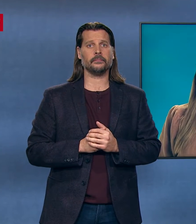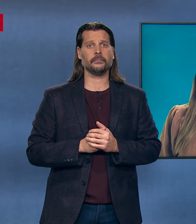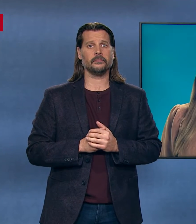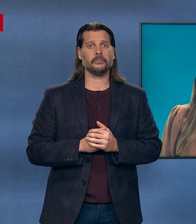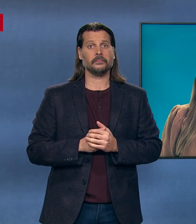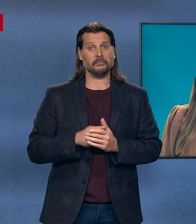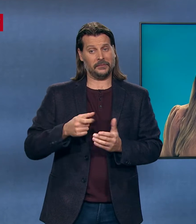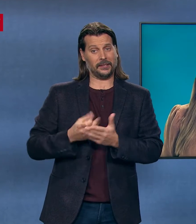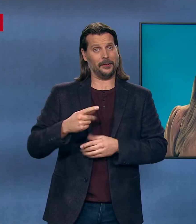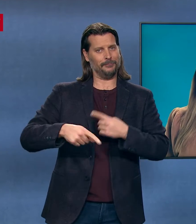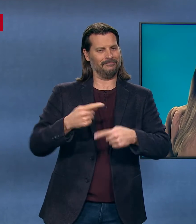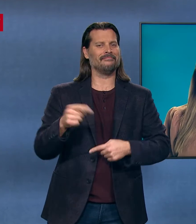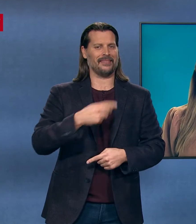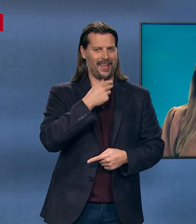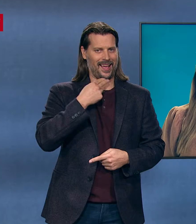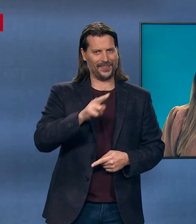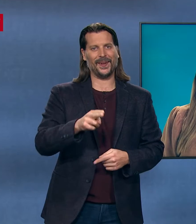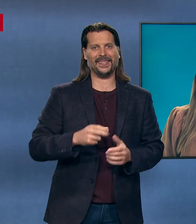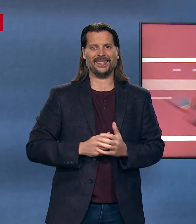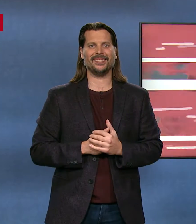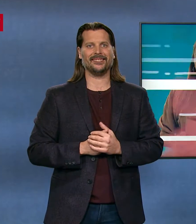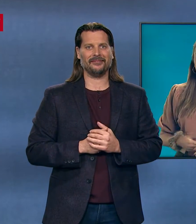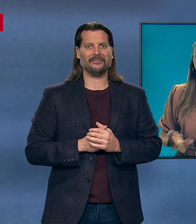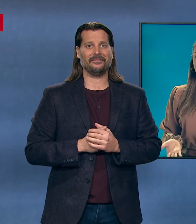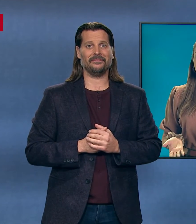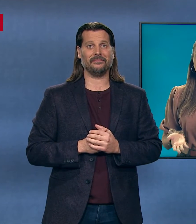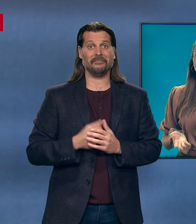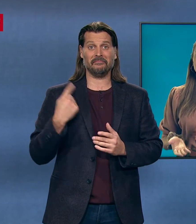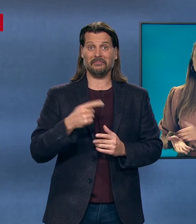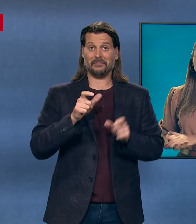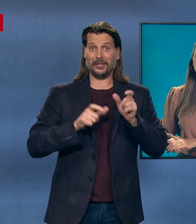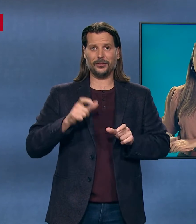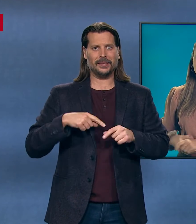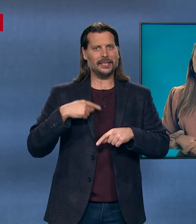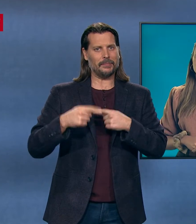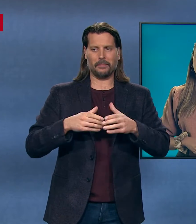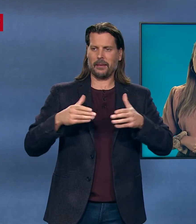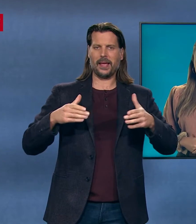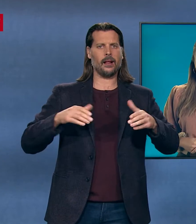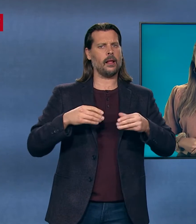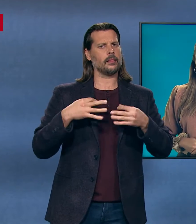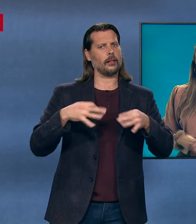Die Antwort erfährst du in dieser Sendung. Wir Menschen nehmen immer mehr Platz in der Natur ein,